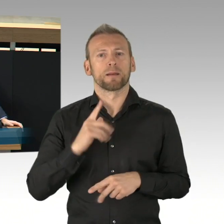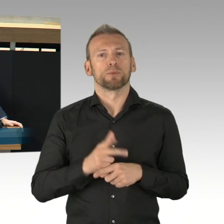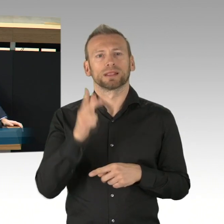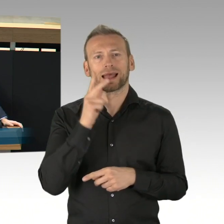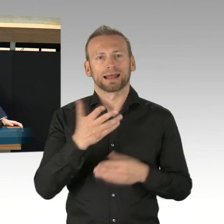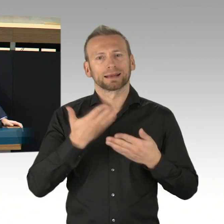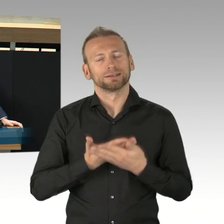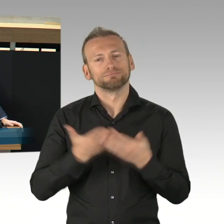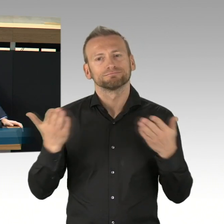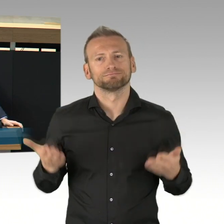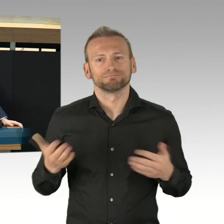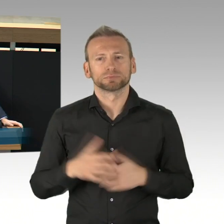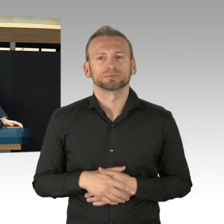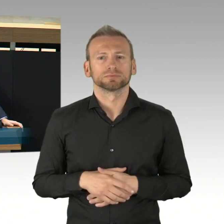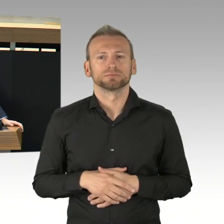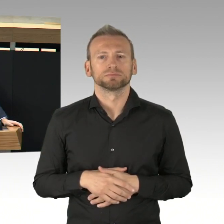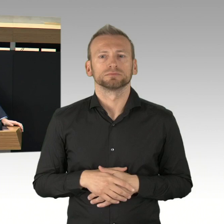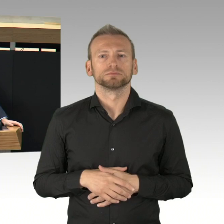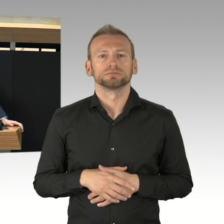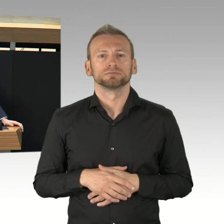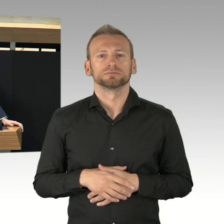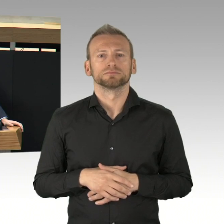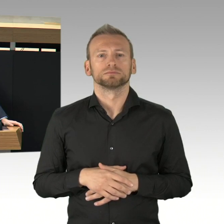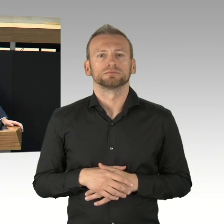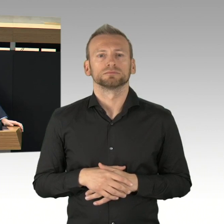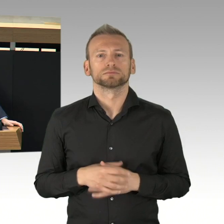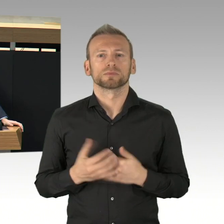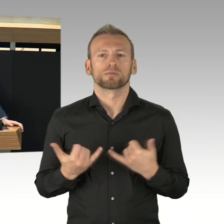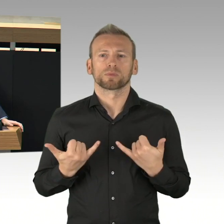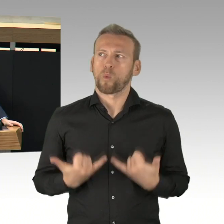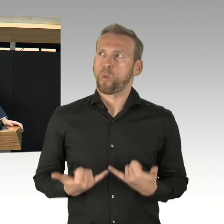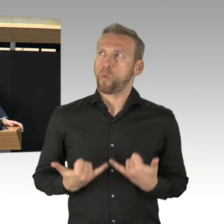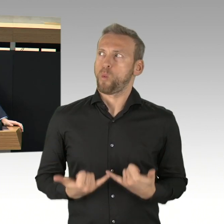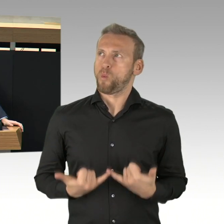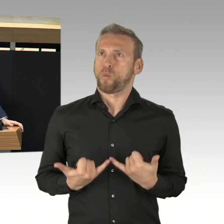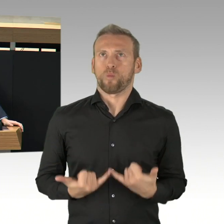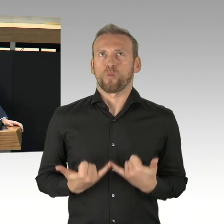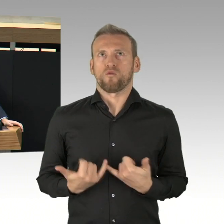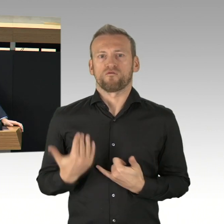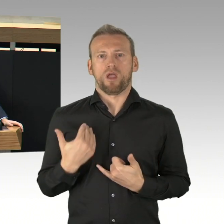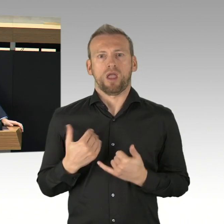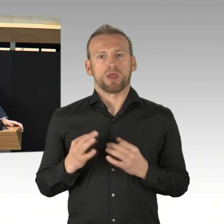Es war ja heute gute Sitte in diesem Hause, zunächst Danke zu sagen, Danke zu sagen.